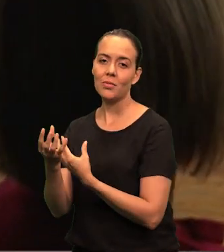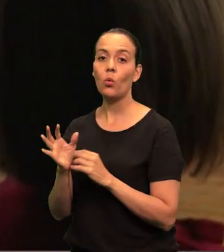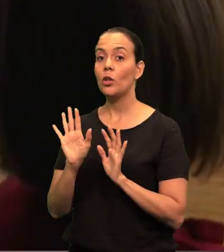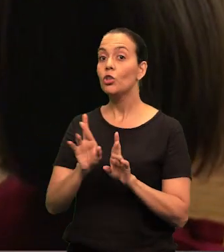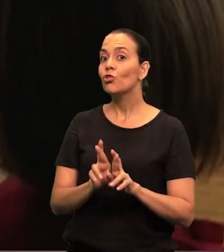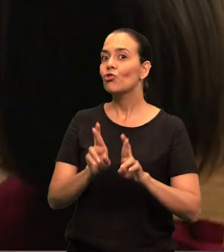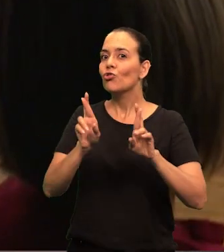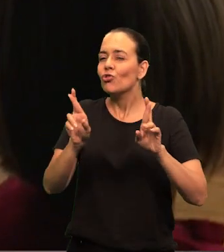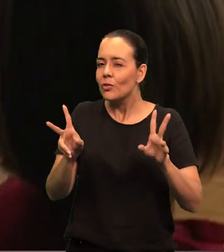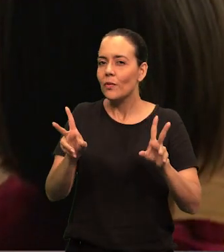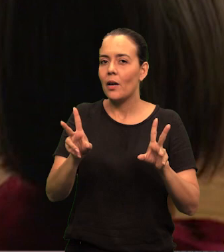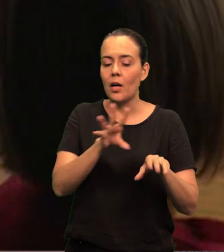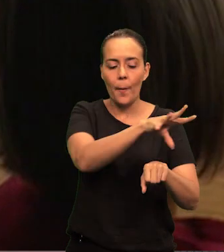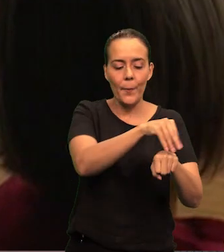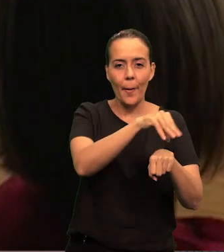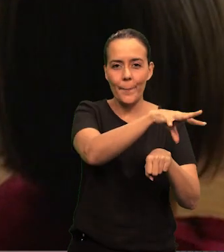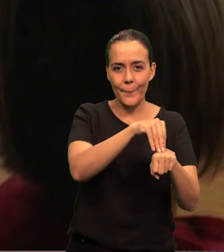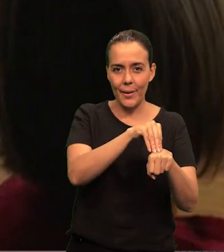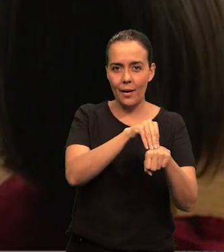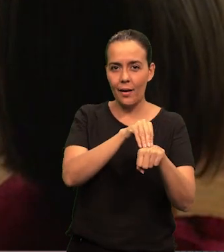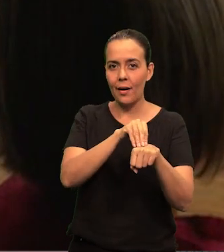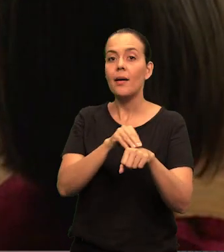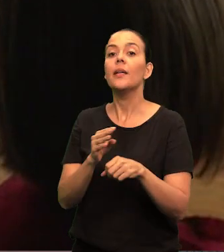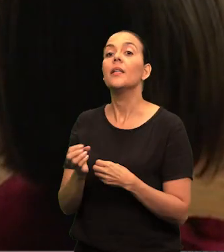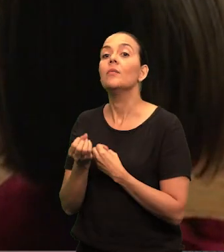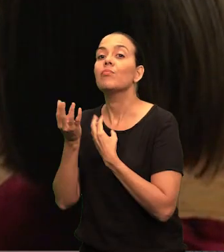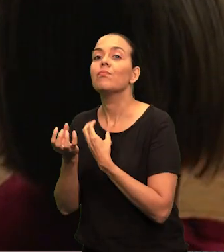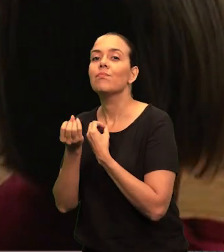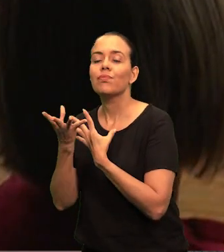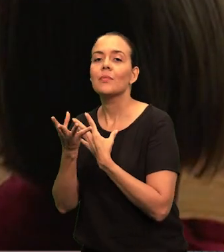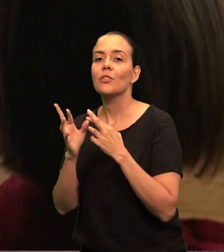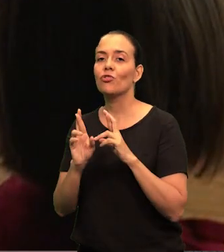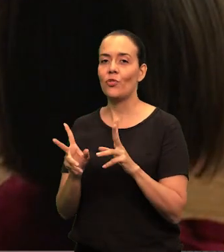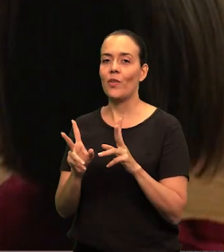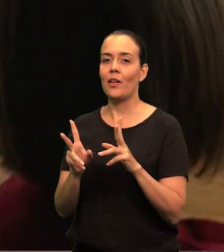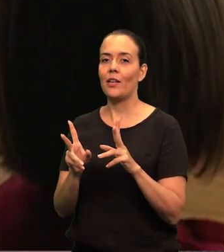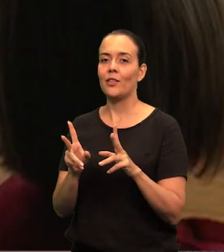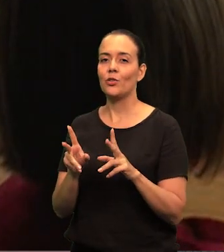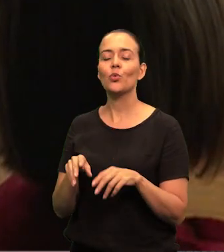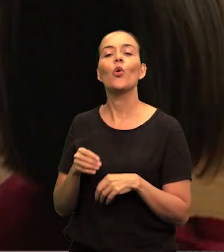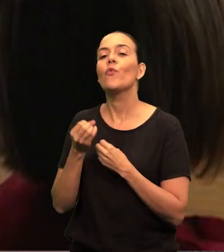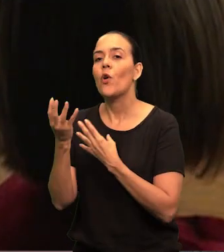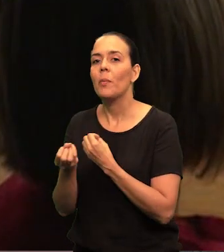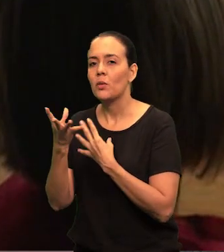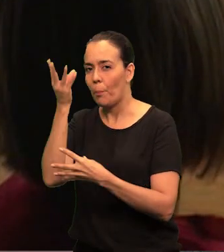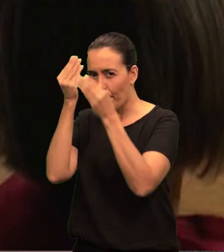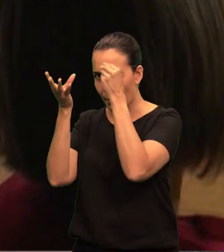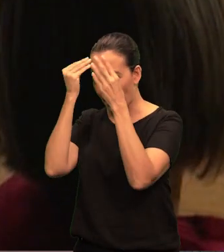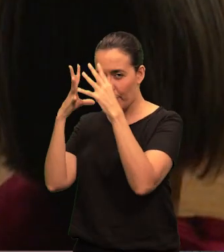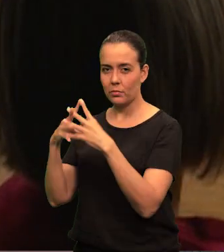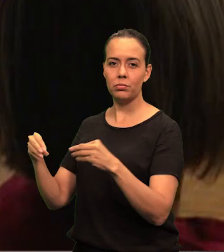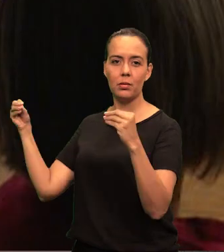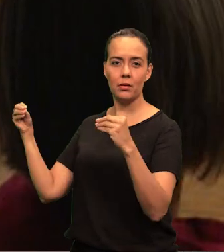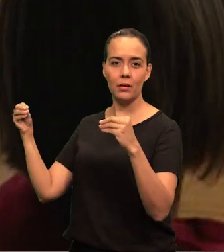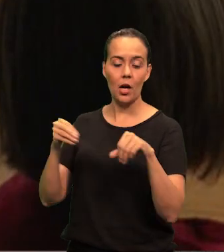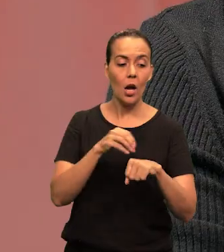Não confunda informação com conhecimento. Informação é cumulativa. Conhecimento é seletivo.